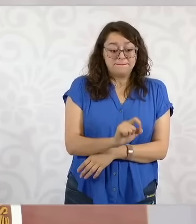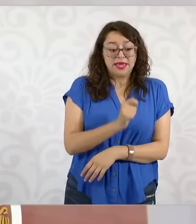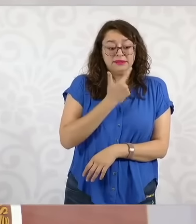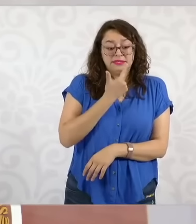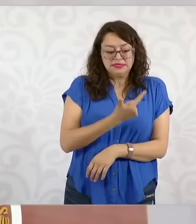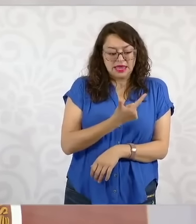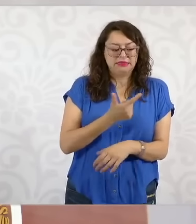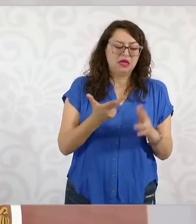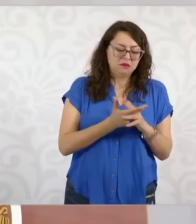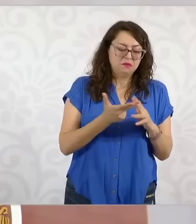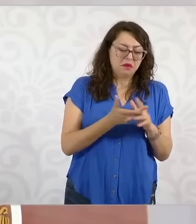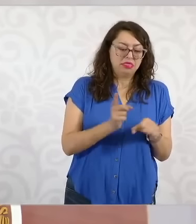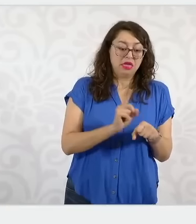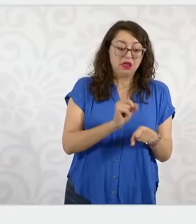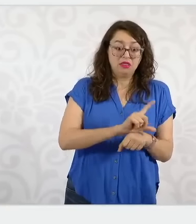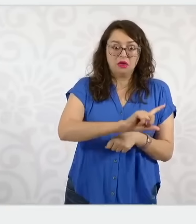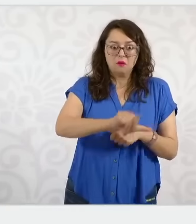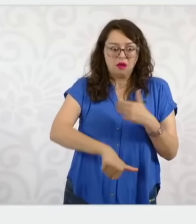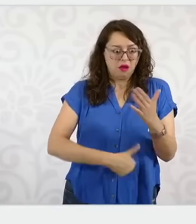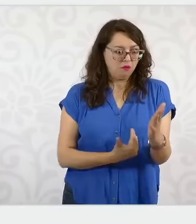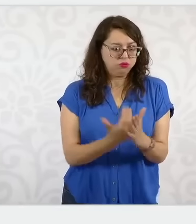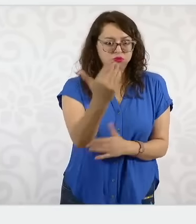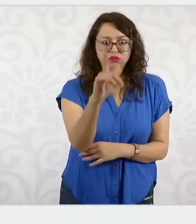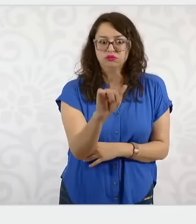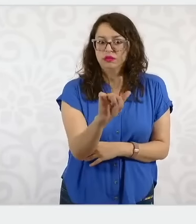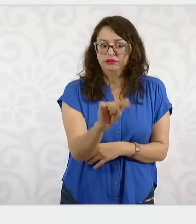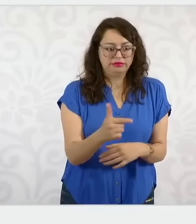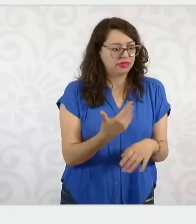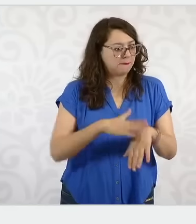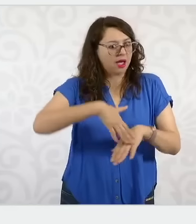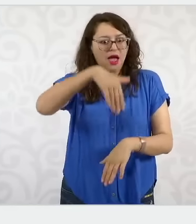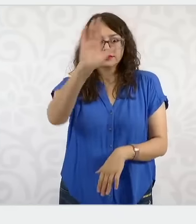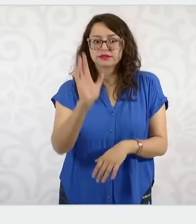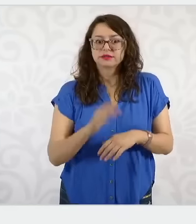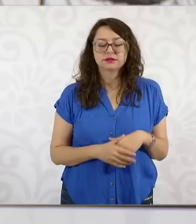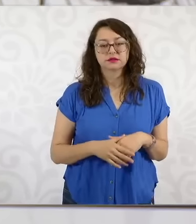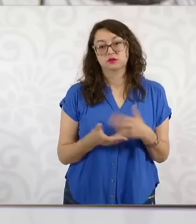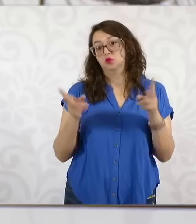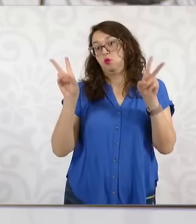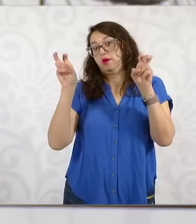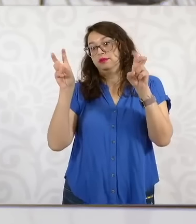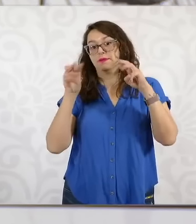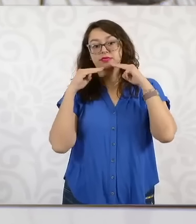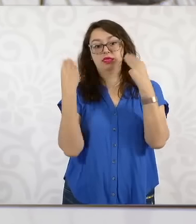promedio a 70 y tantos homicidios dolosos y supuestamente combatía el narcotráfico